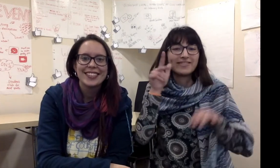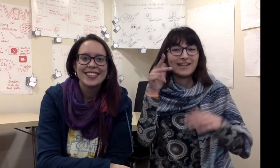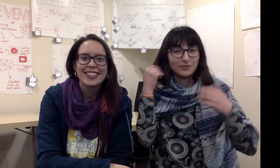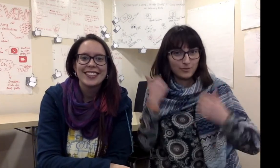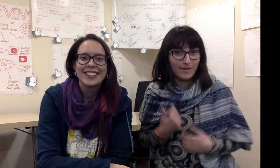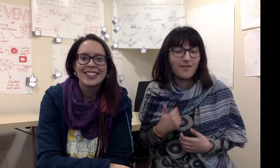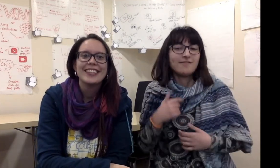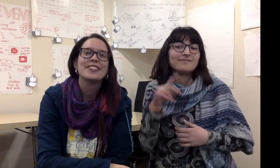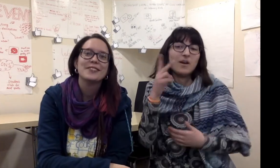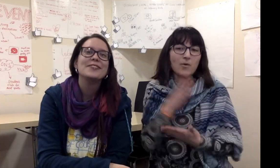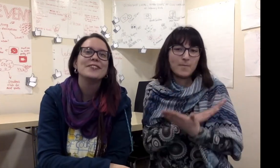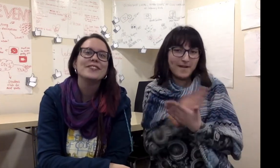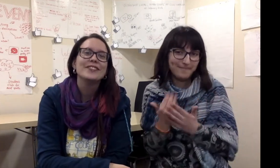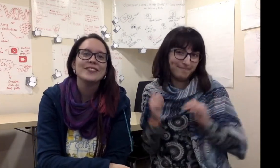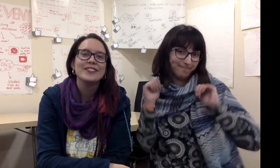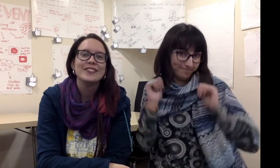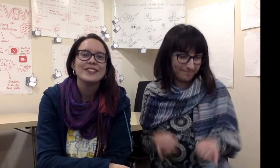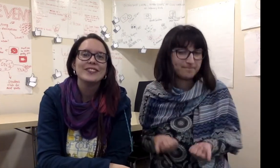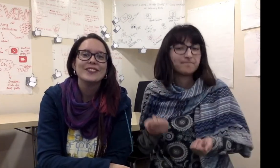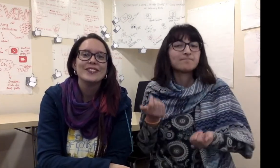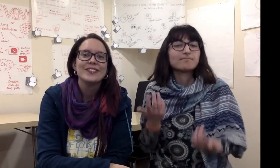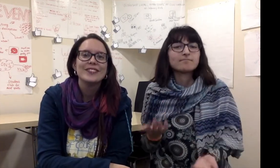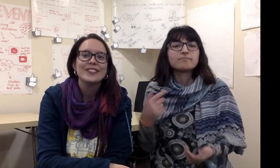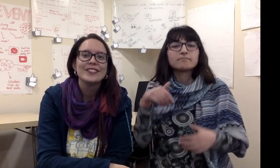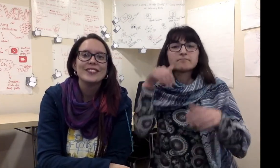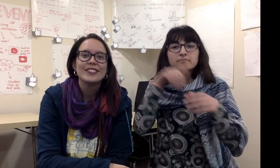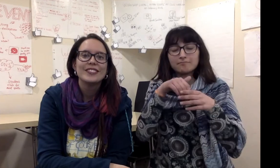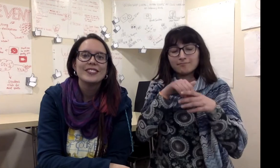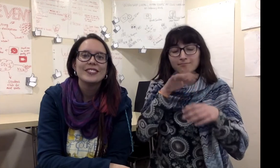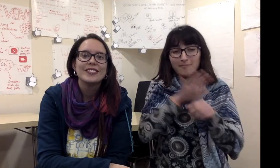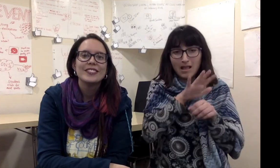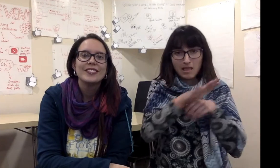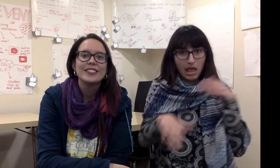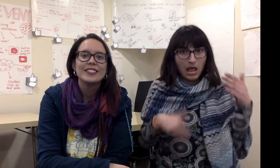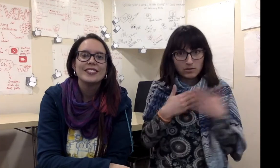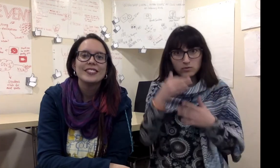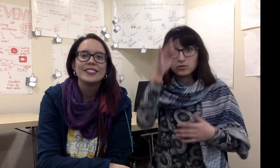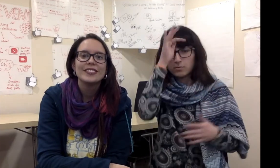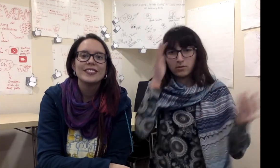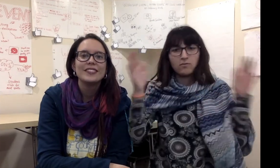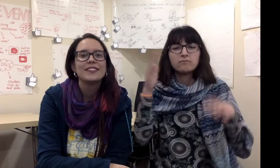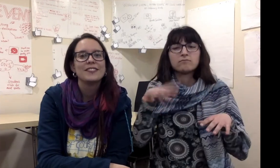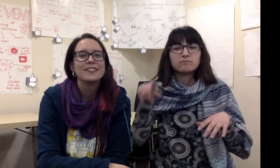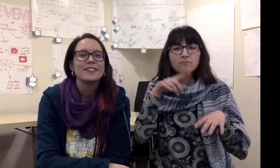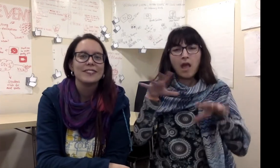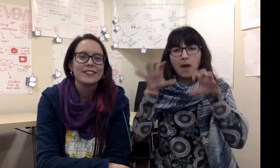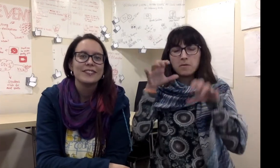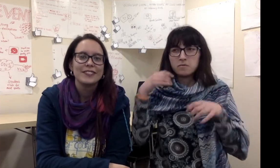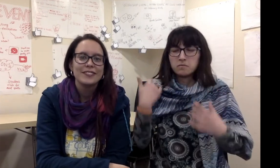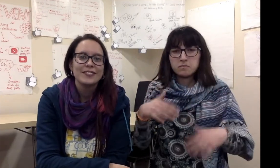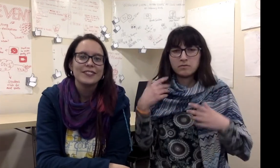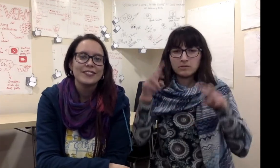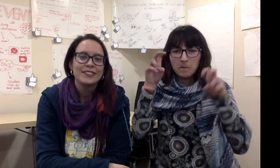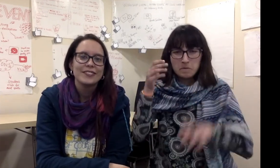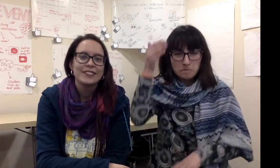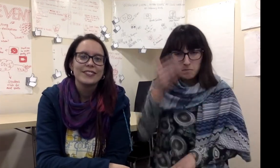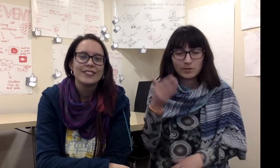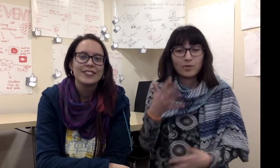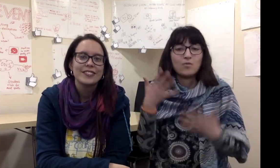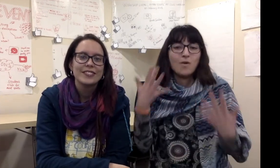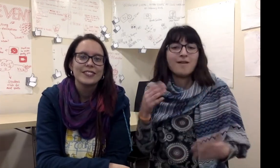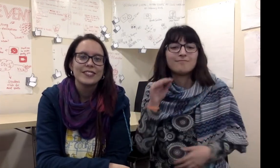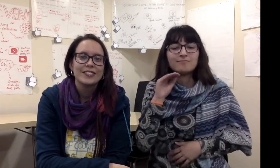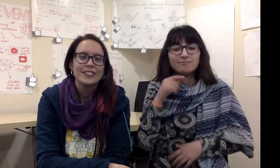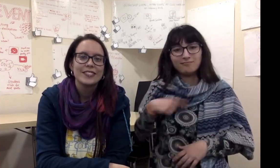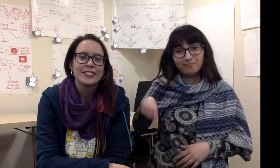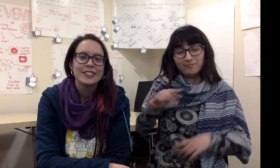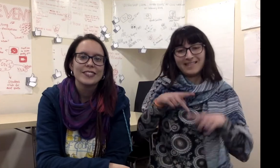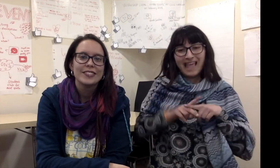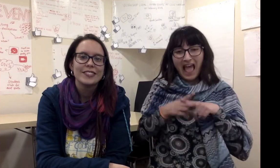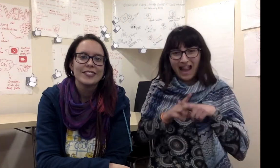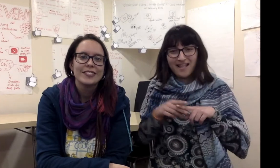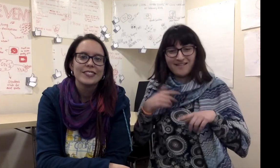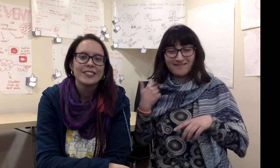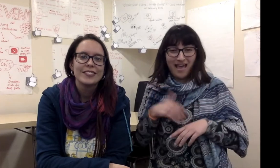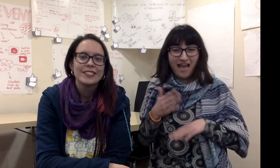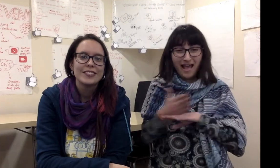de la formación Erasmus+ de Derechos Humanos. Desde el martes 13 al domingo 18 nos hemos centrado